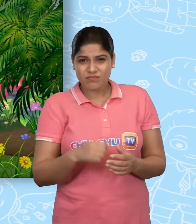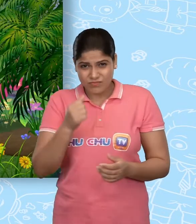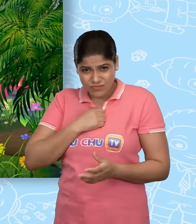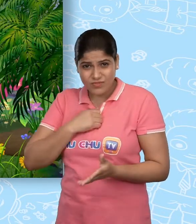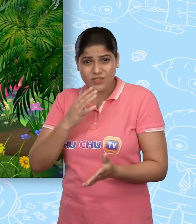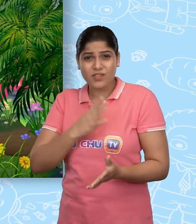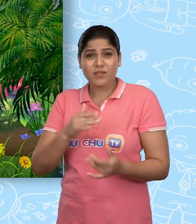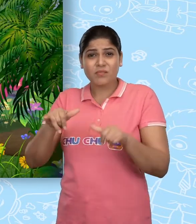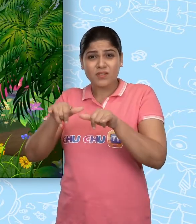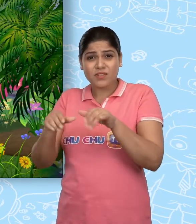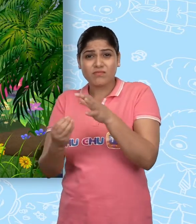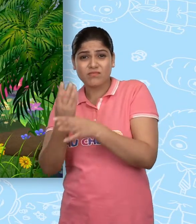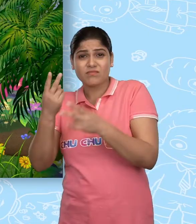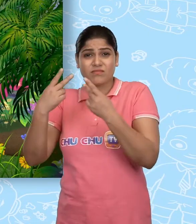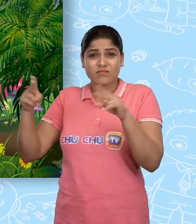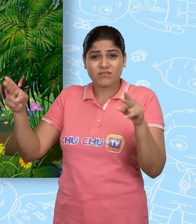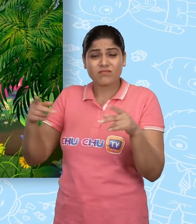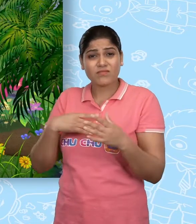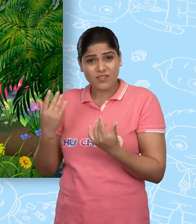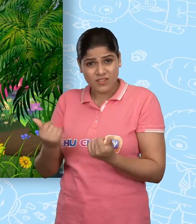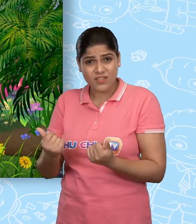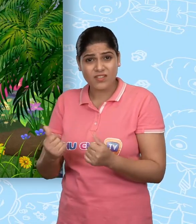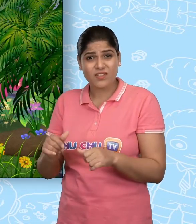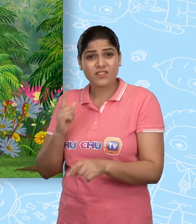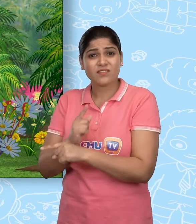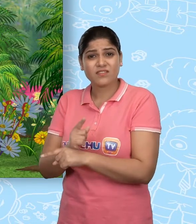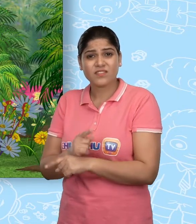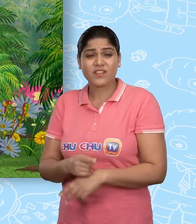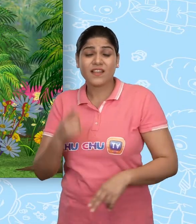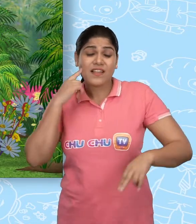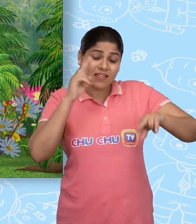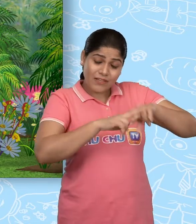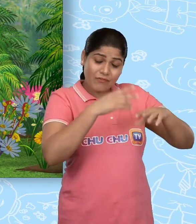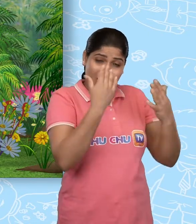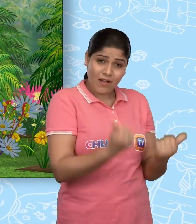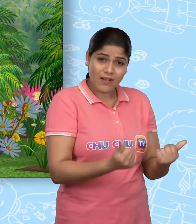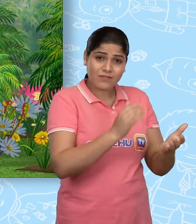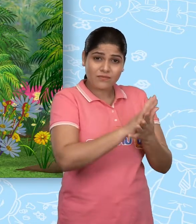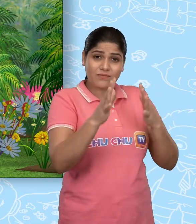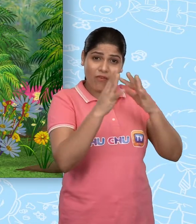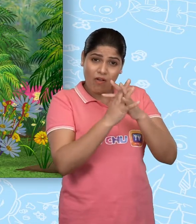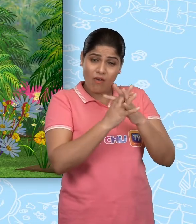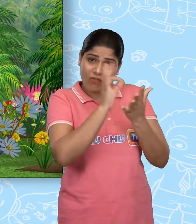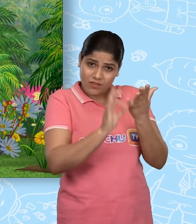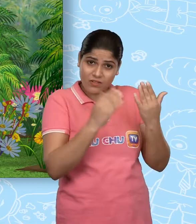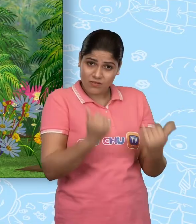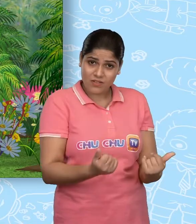मुझे भी बागवानी करनी है, Miss Dorothy. अगर आज तुम अपना homework करोगे Chika